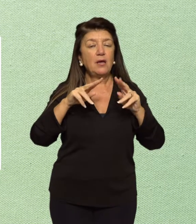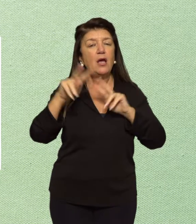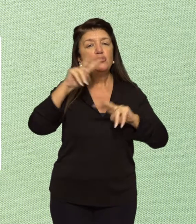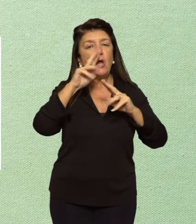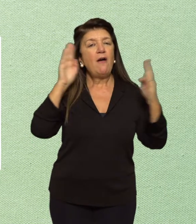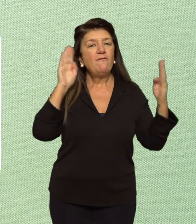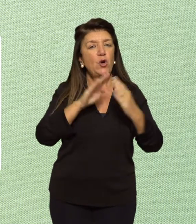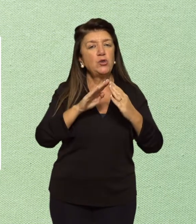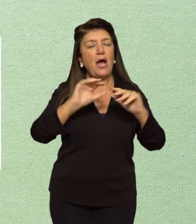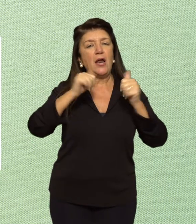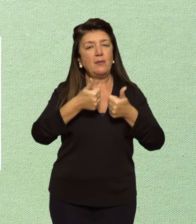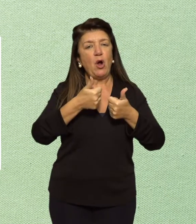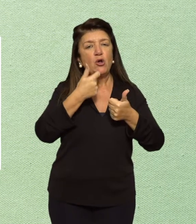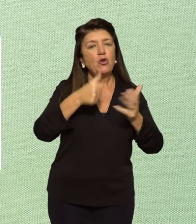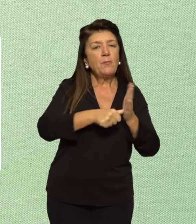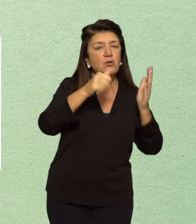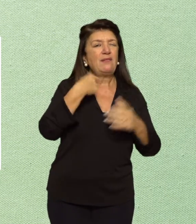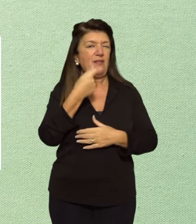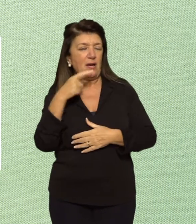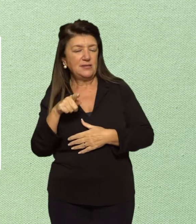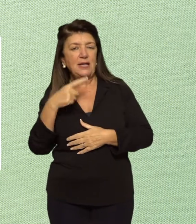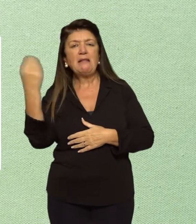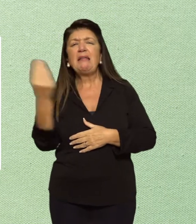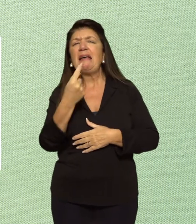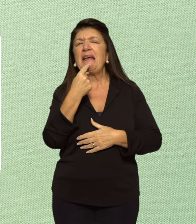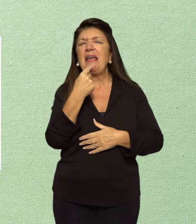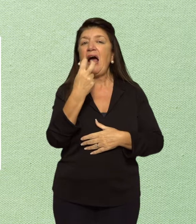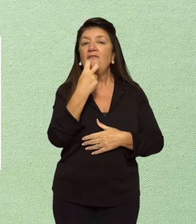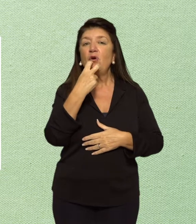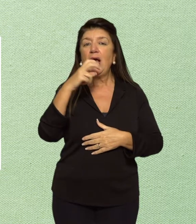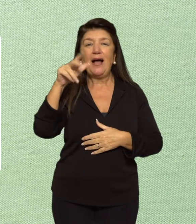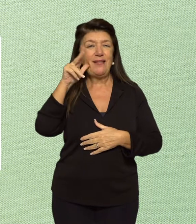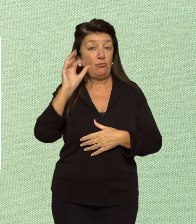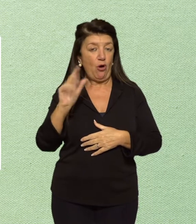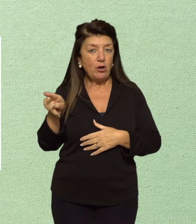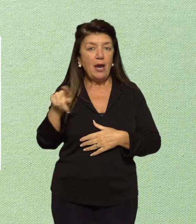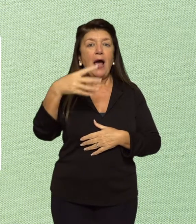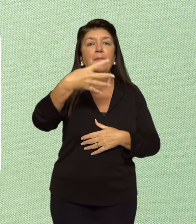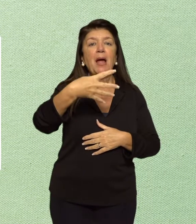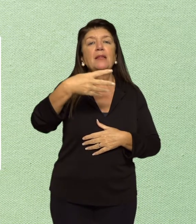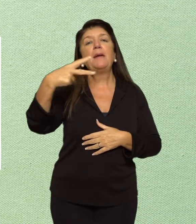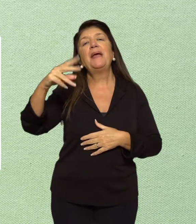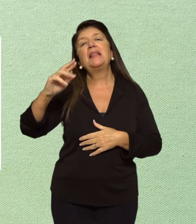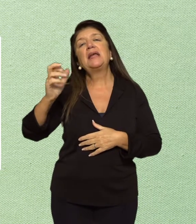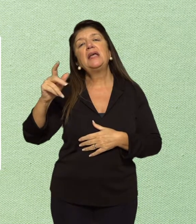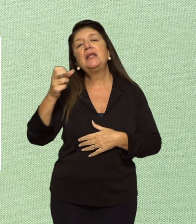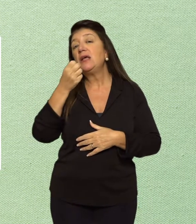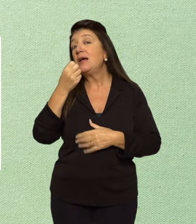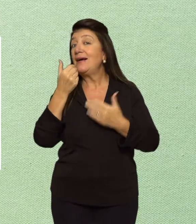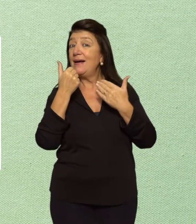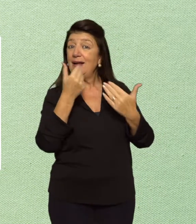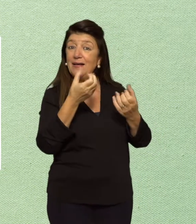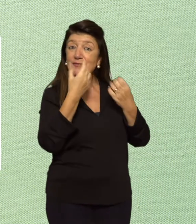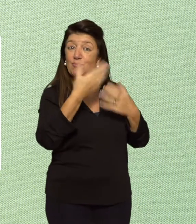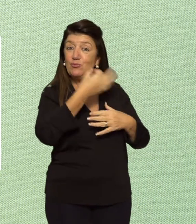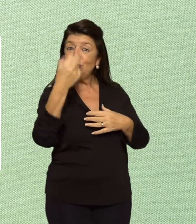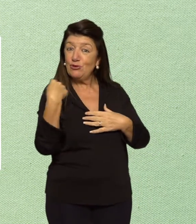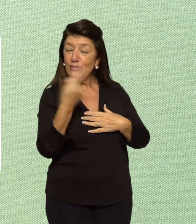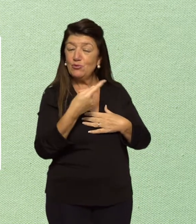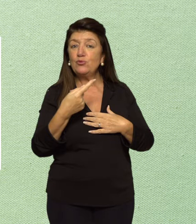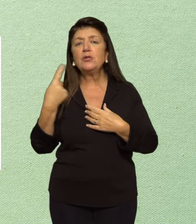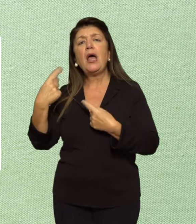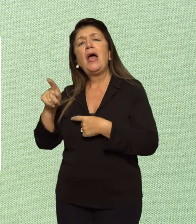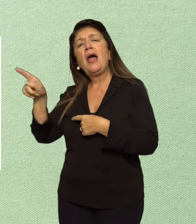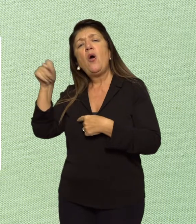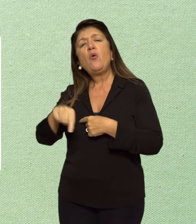Qua con noi oggi c'è Marta Petrini, avvocata. Benvenuta! - - Grazie, buongiorno a tutti. - E' qua perché in realtà è avvocata